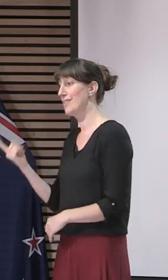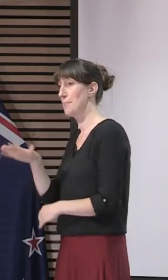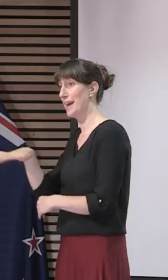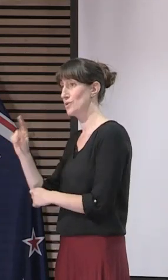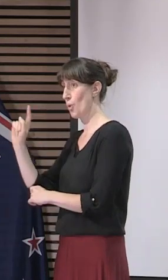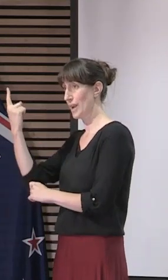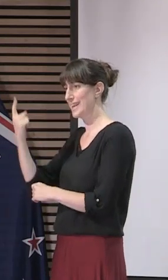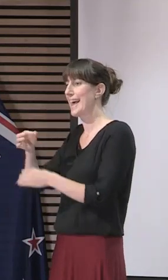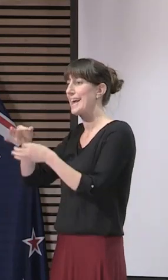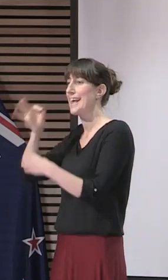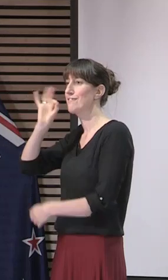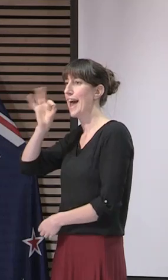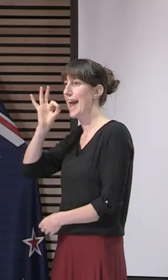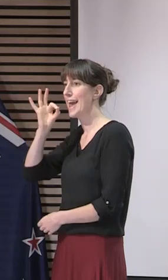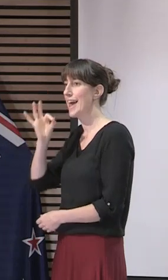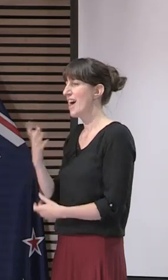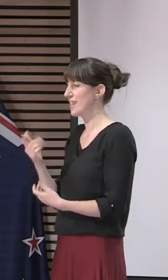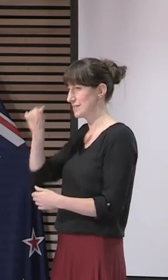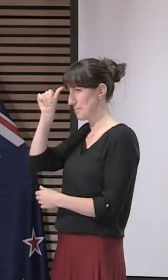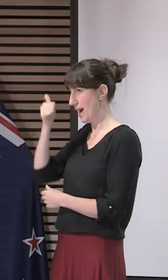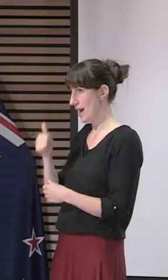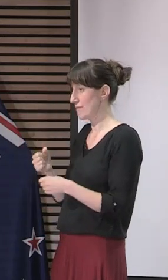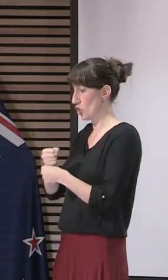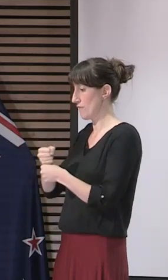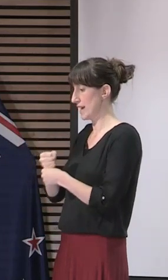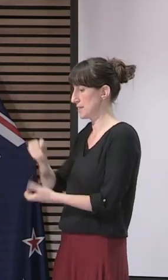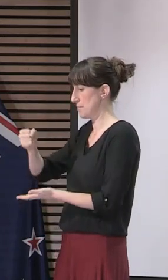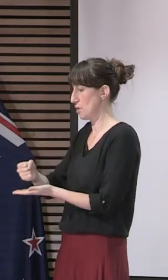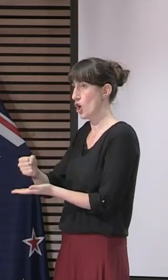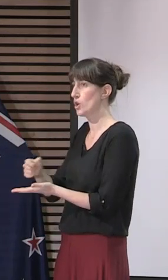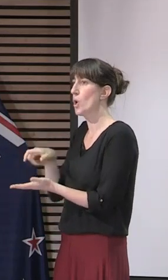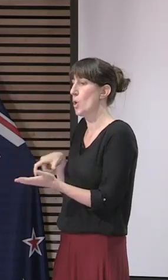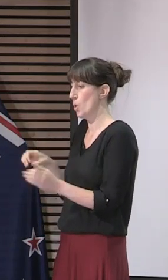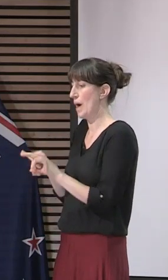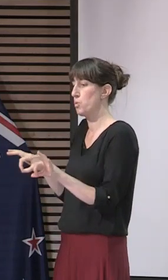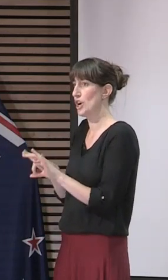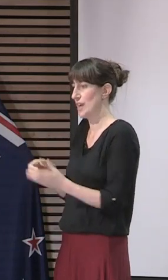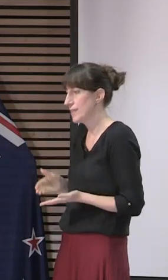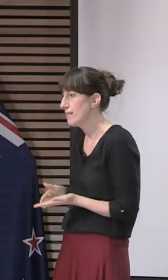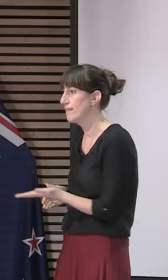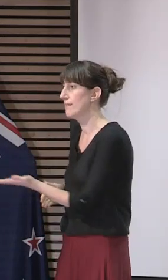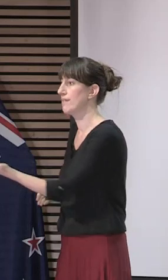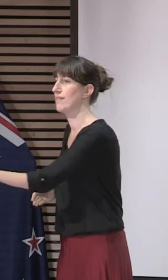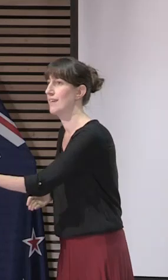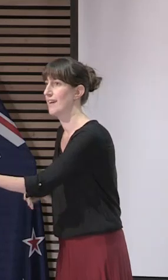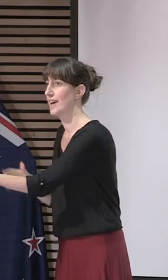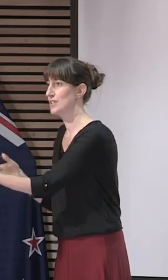taangata te uru, ma te mohio ki